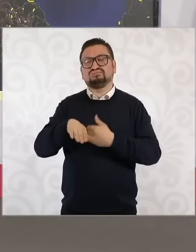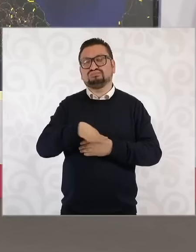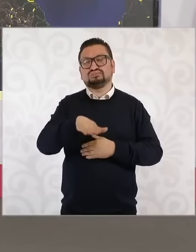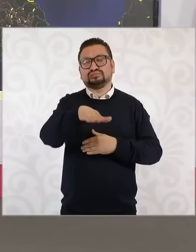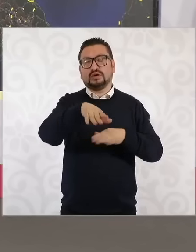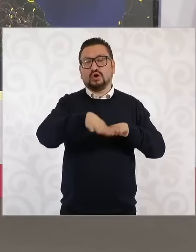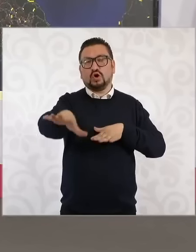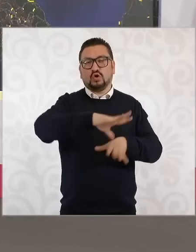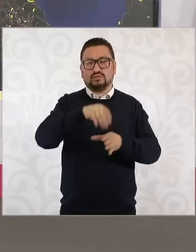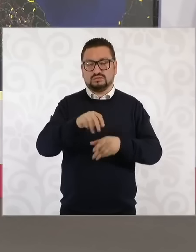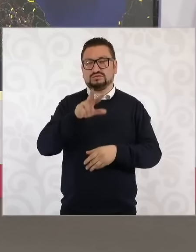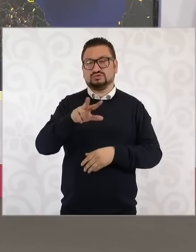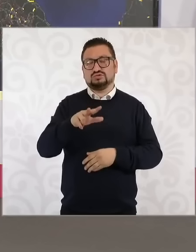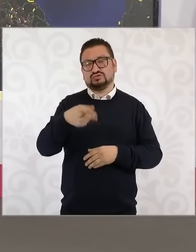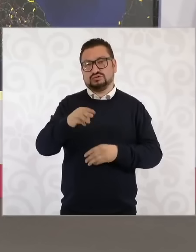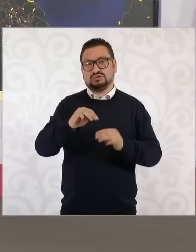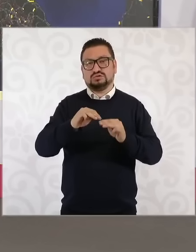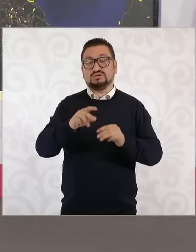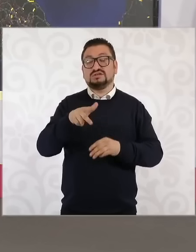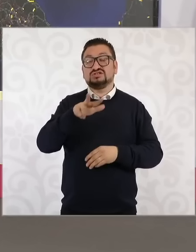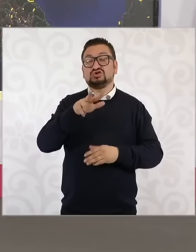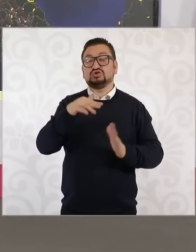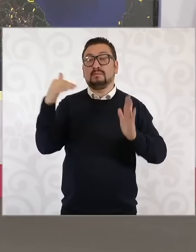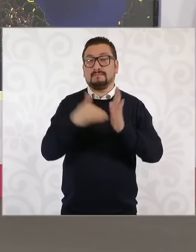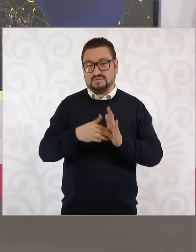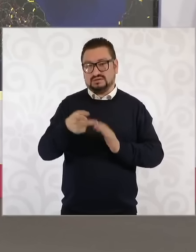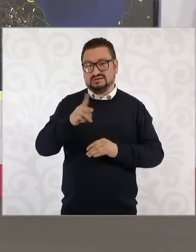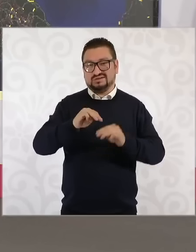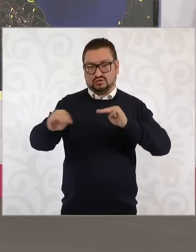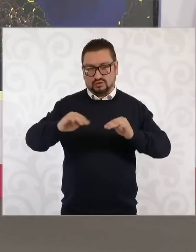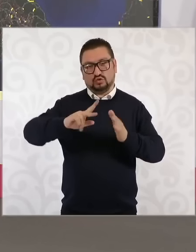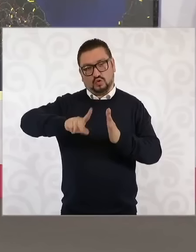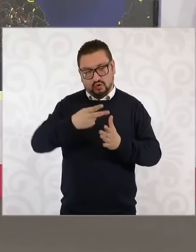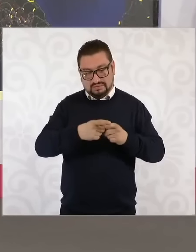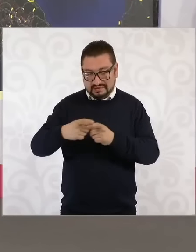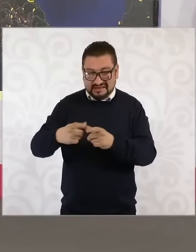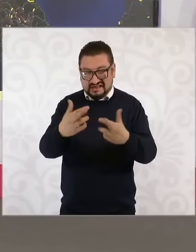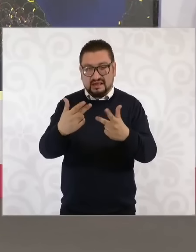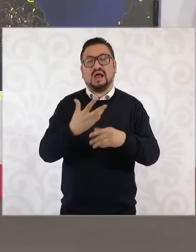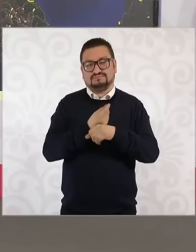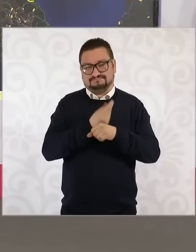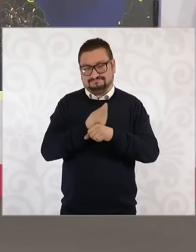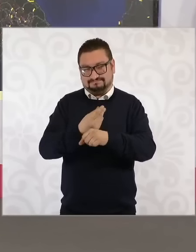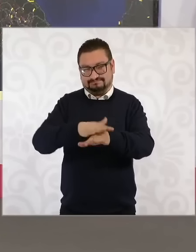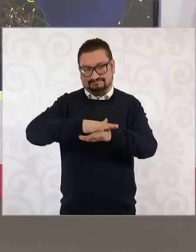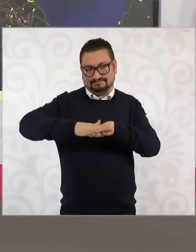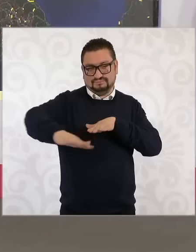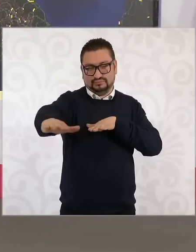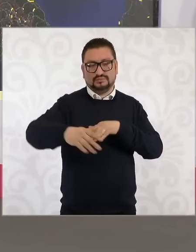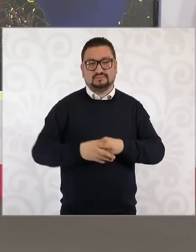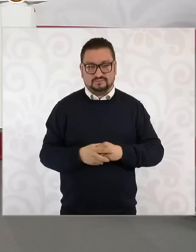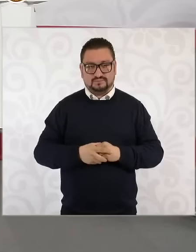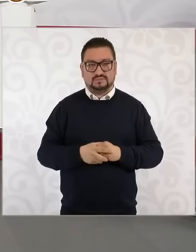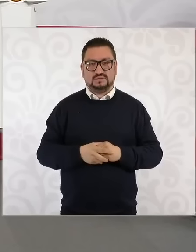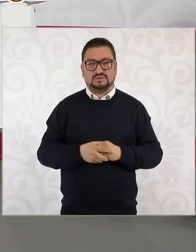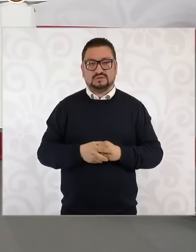interviniendo 18 km, 18,000 km de repimentación y el megabachetón, que es la rutinaria,